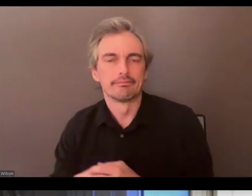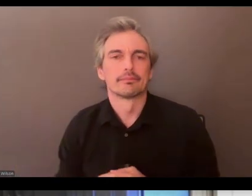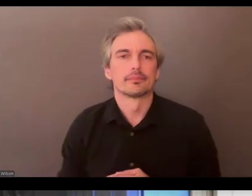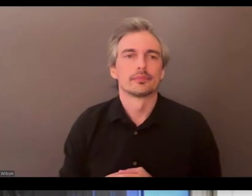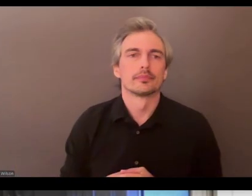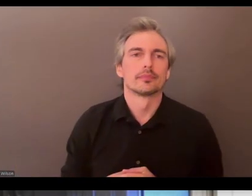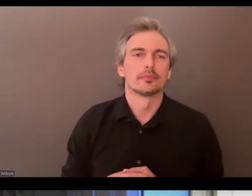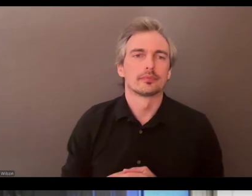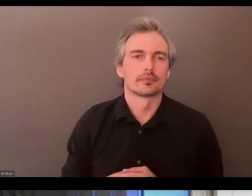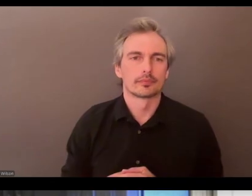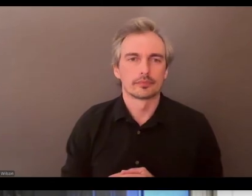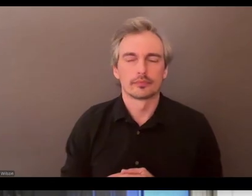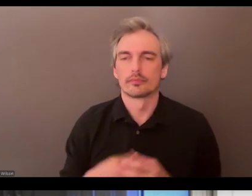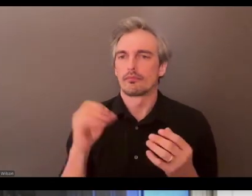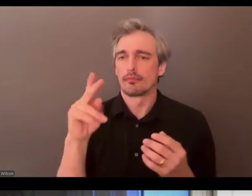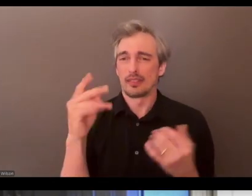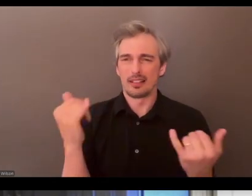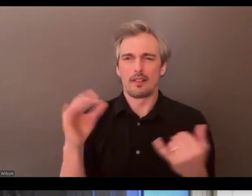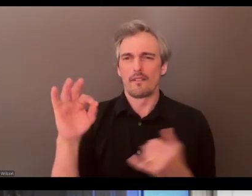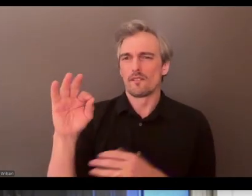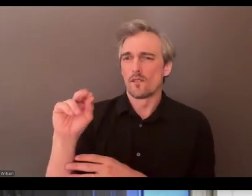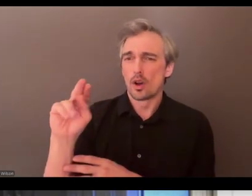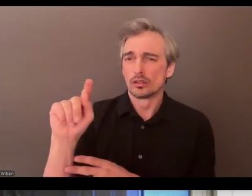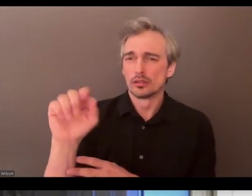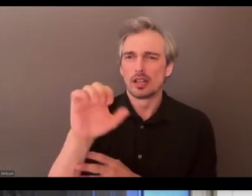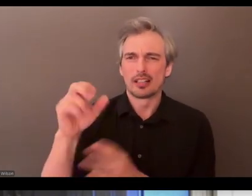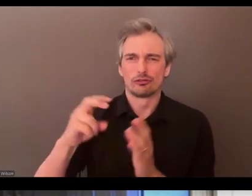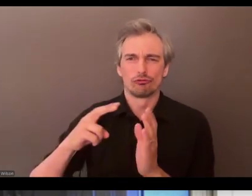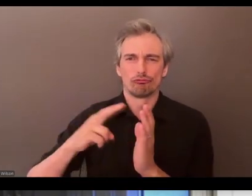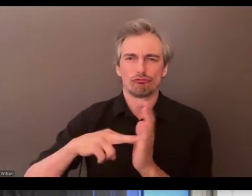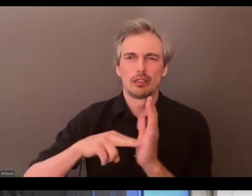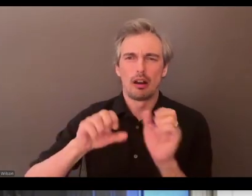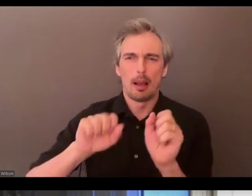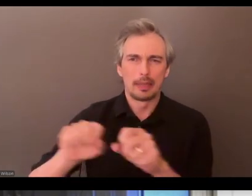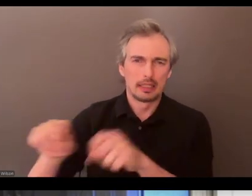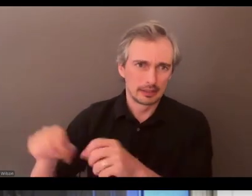読みやすいテキストは、アクセシブルなビジュアライゼ ーションの基礎です。